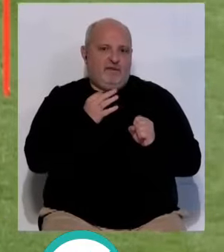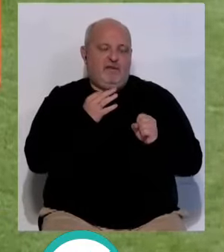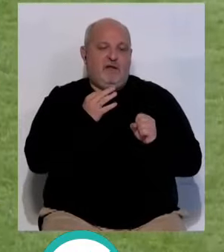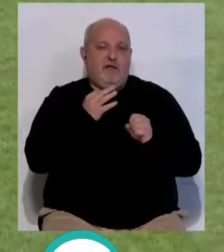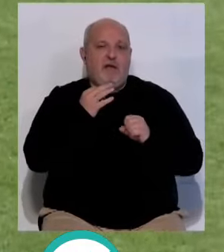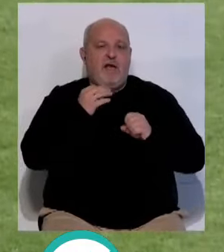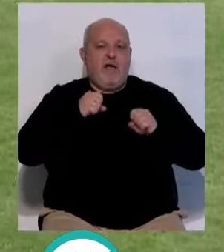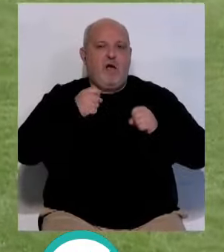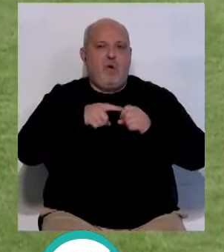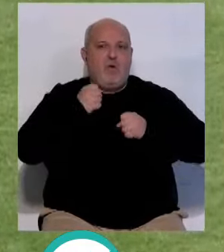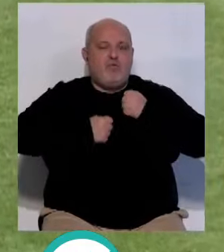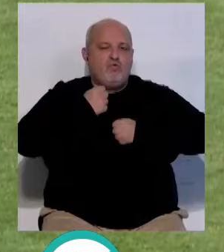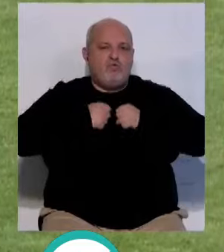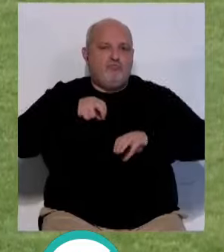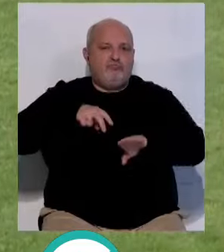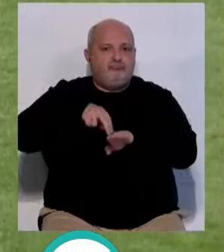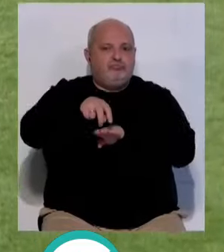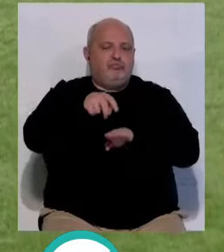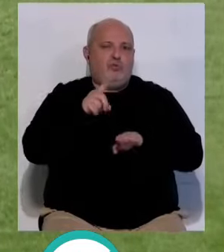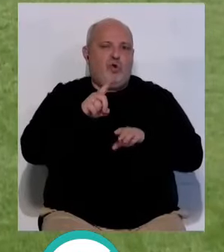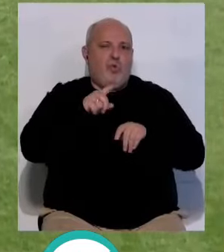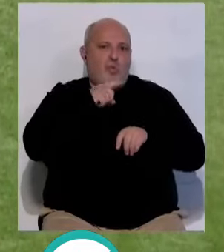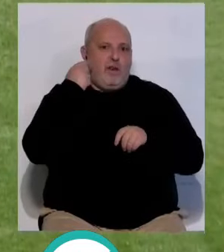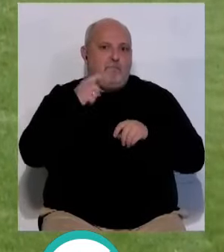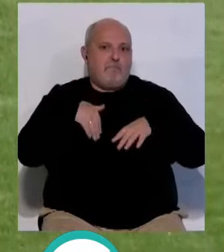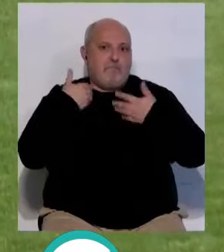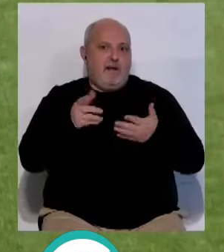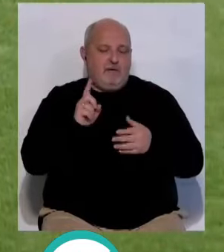la rodilla o hagas un cambio de ritmo vuelvas a confiar en ese movimiento de toda articulación